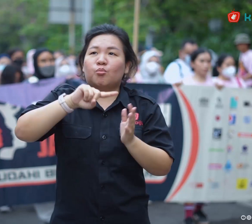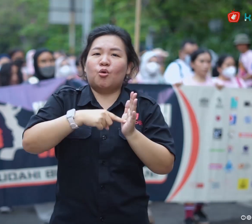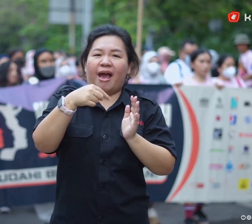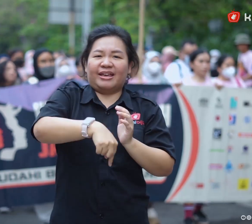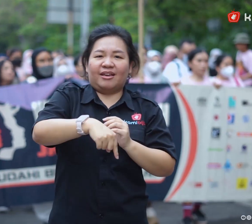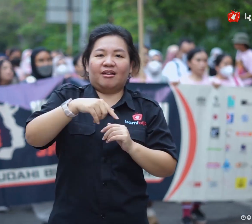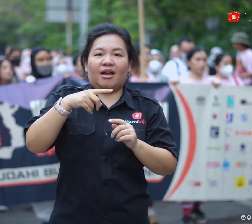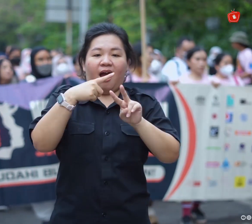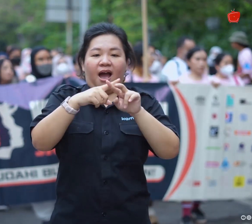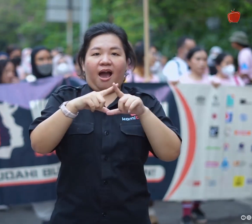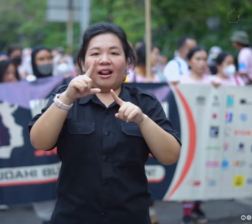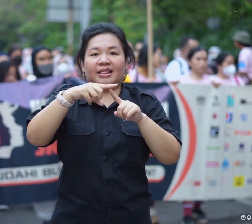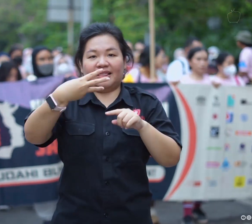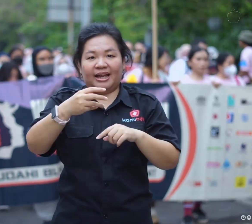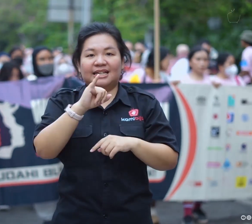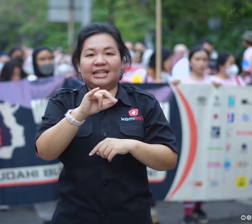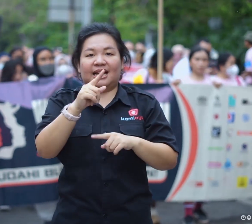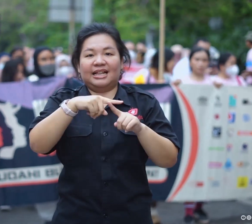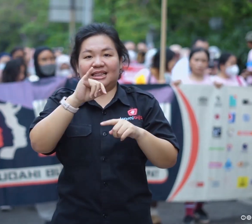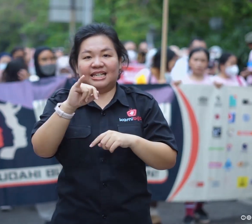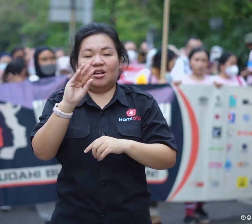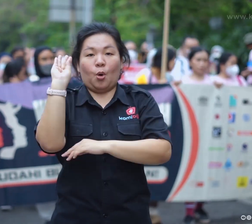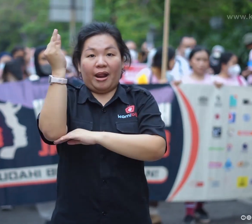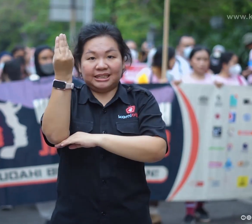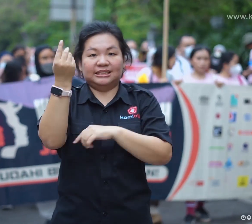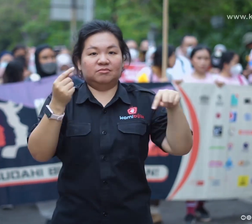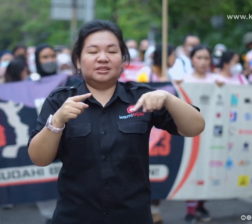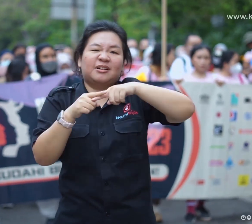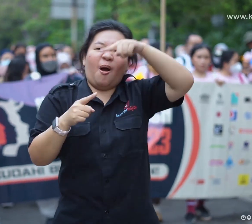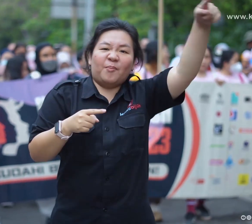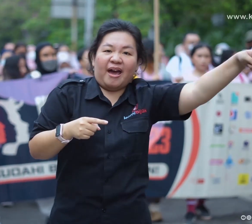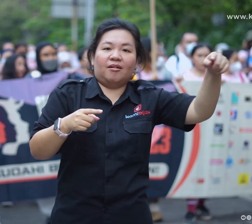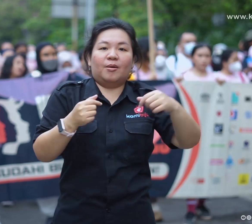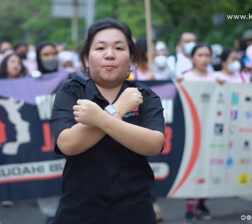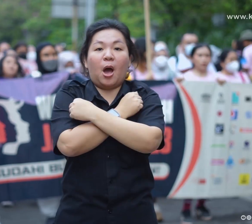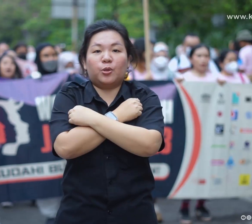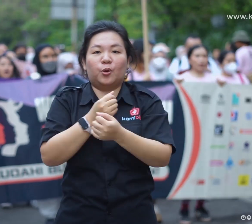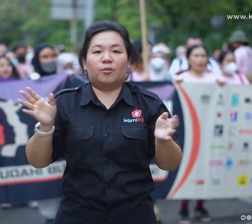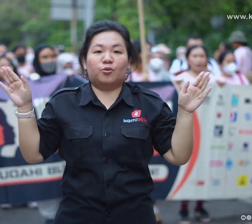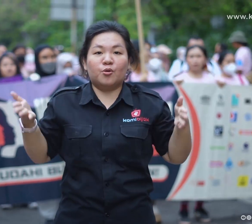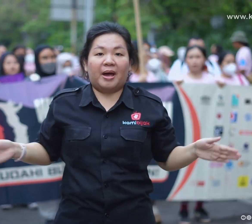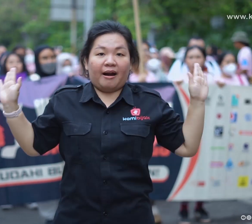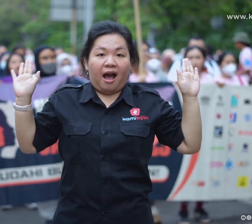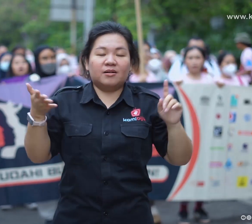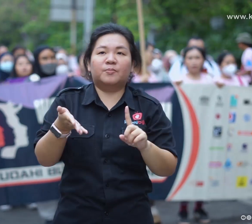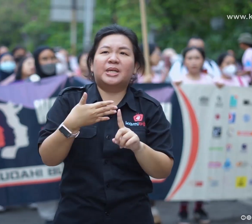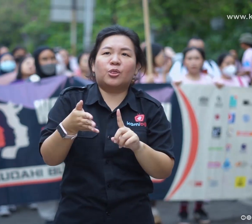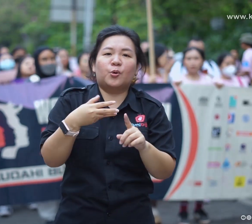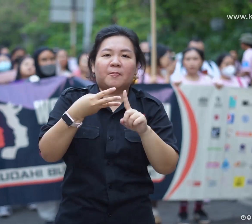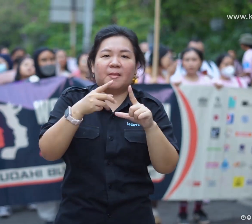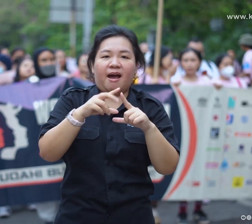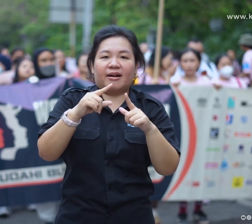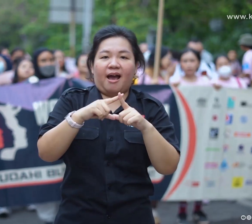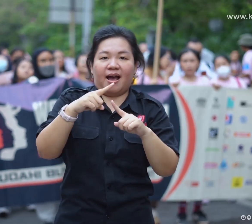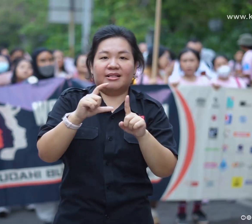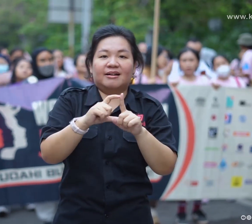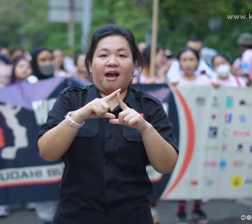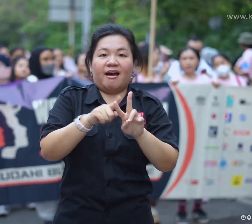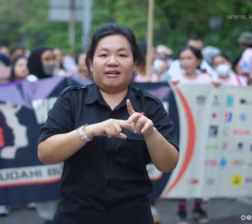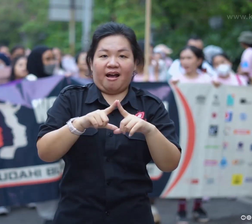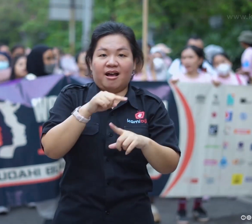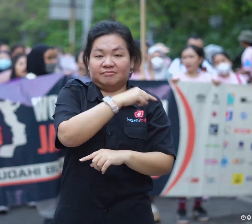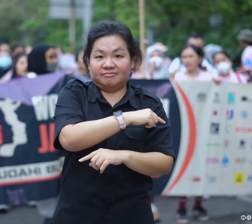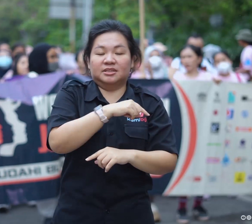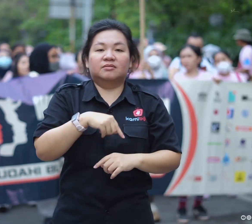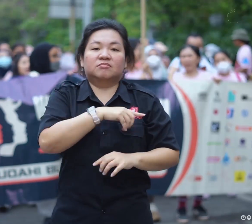dari Halte IRTI Monas sampai Patung Merak di Pintu Barat Daya Monas,